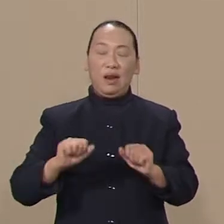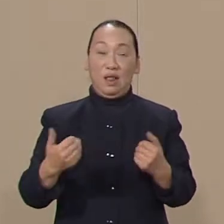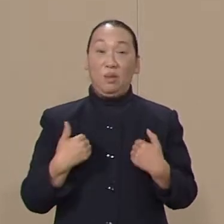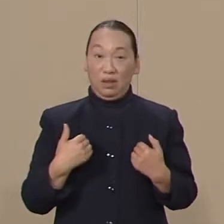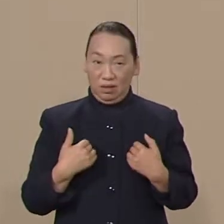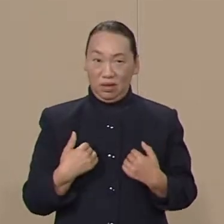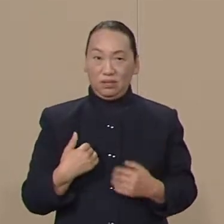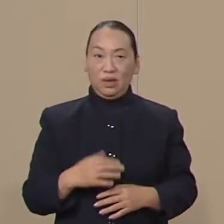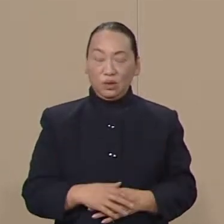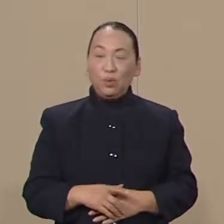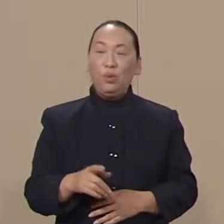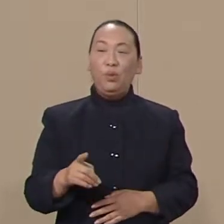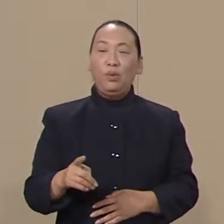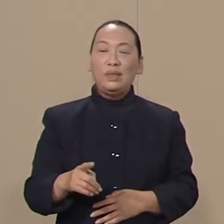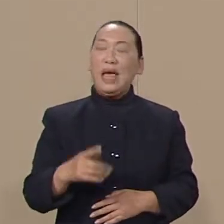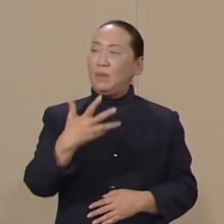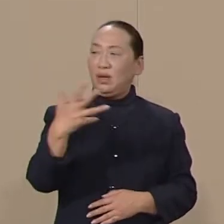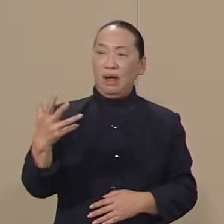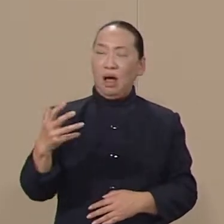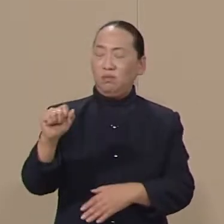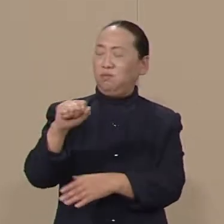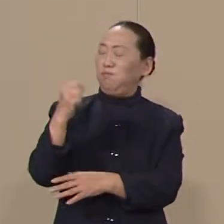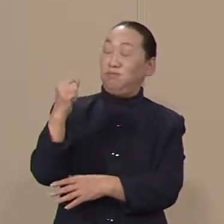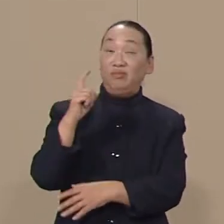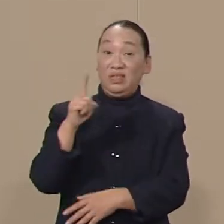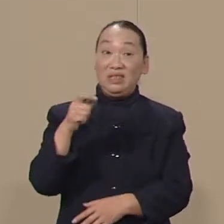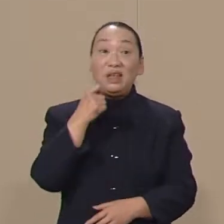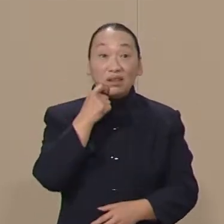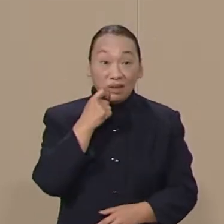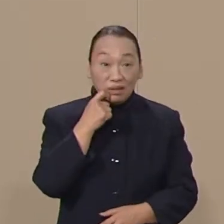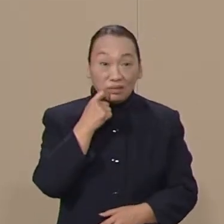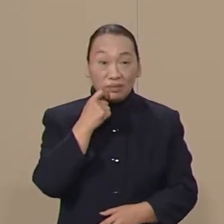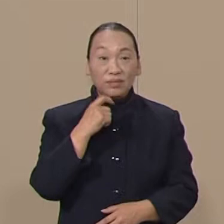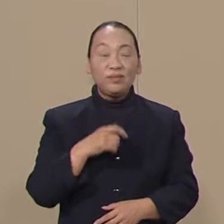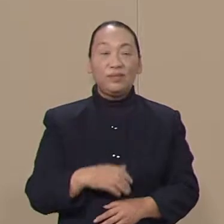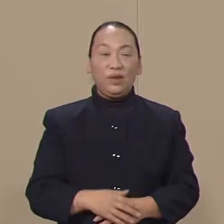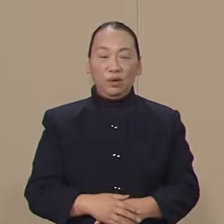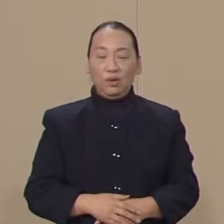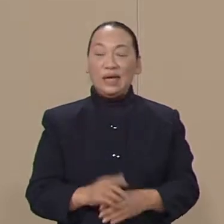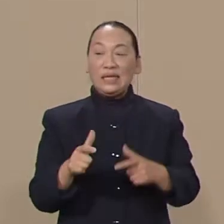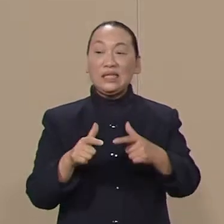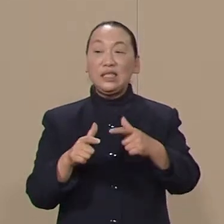アメリカに対して ノーが言えません これは アメ… え… ア… 日本の戦後を壊していく